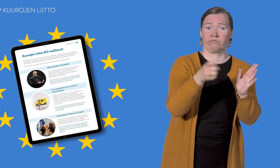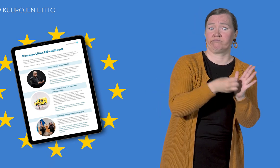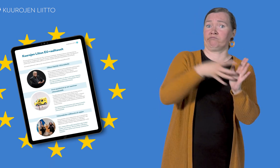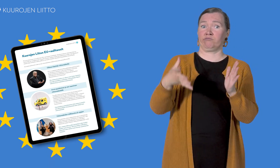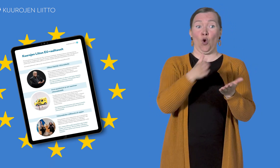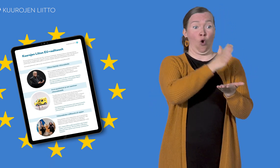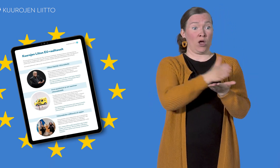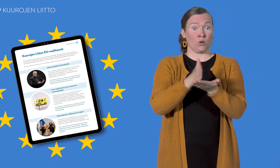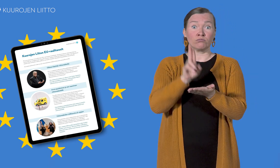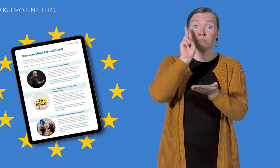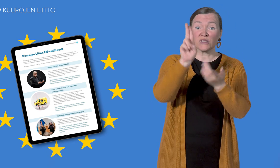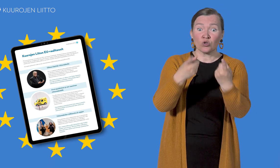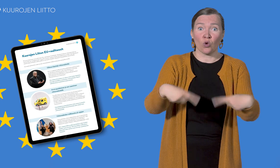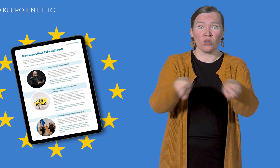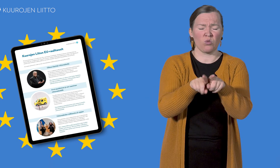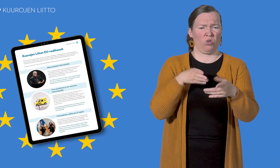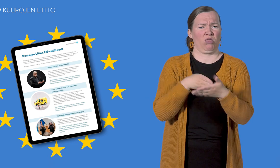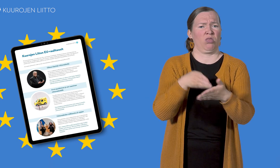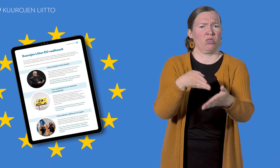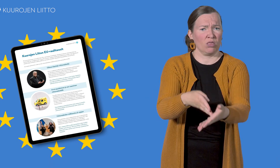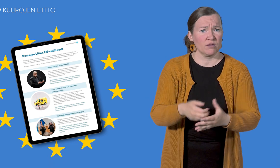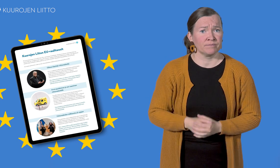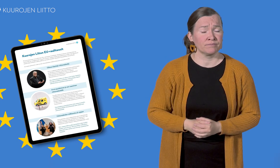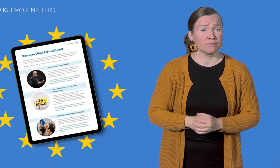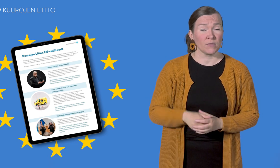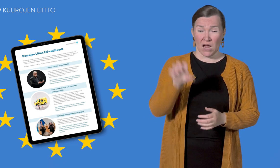aiheuttaa esteitä oikeuksien tosiasialliselle toteutumiselle.